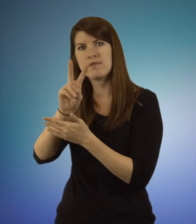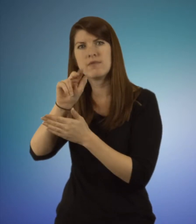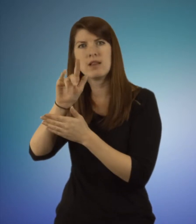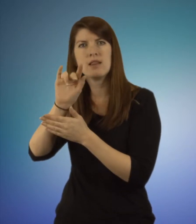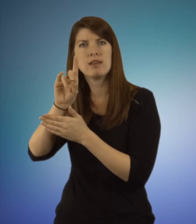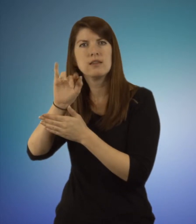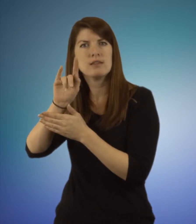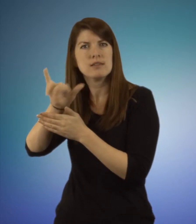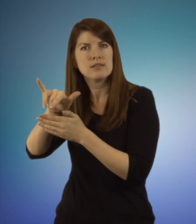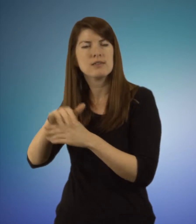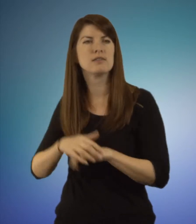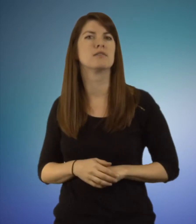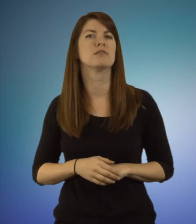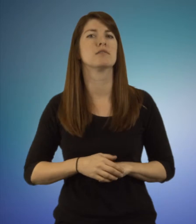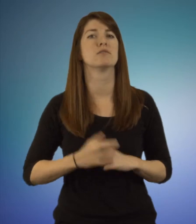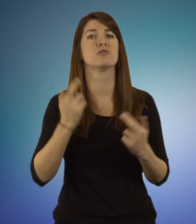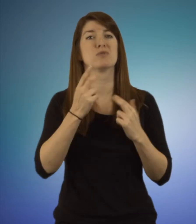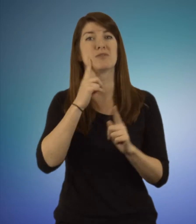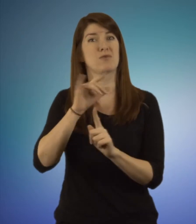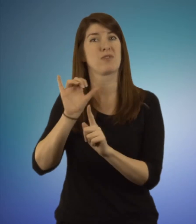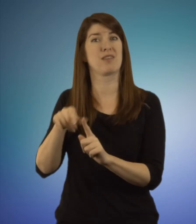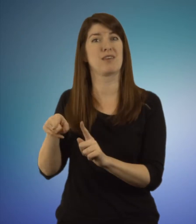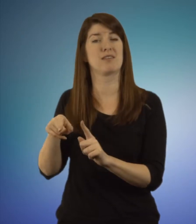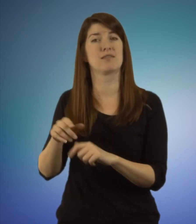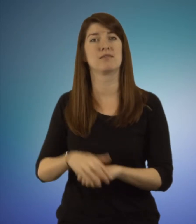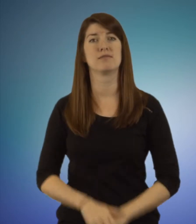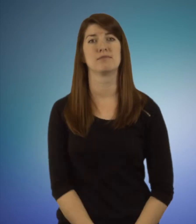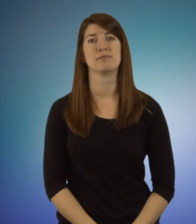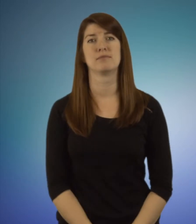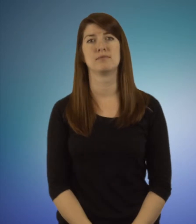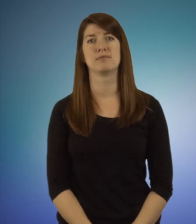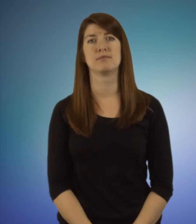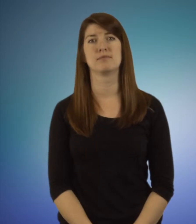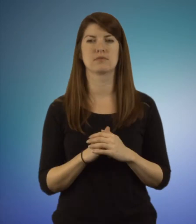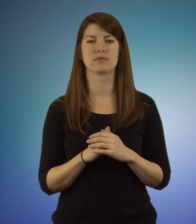[ Silencio ]